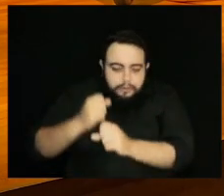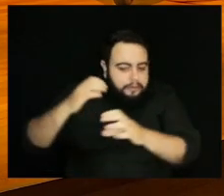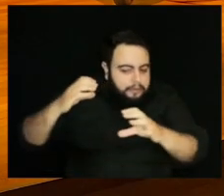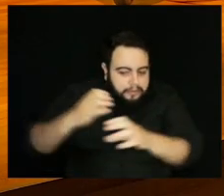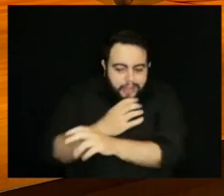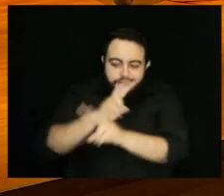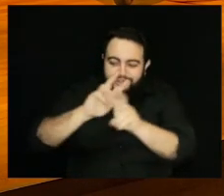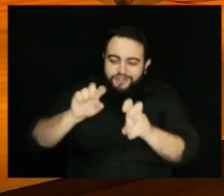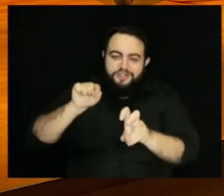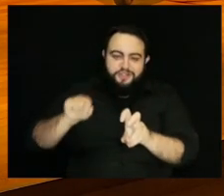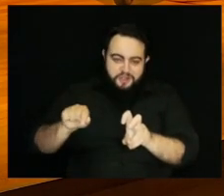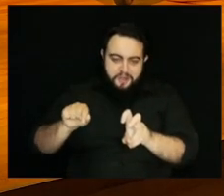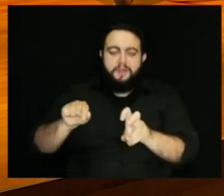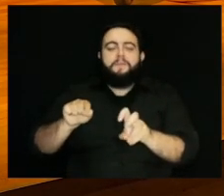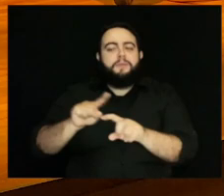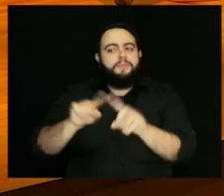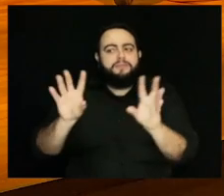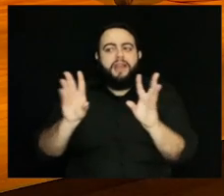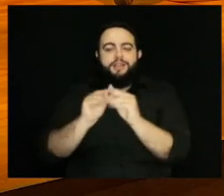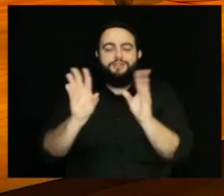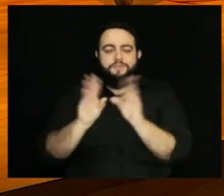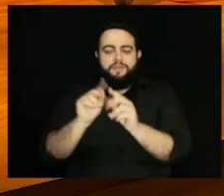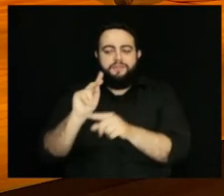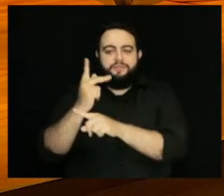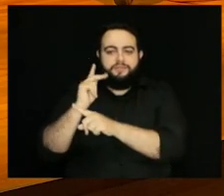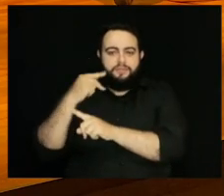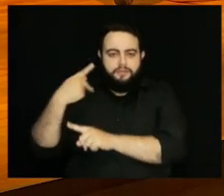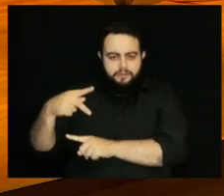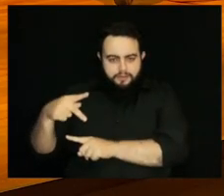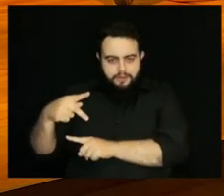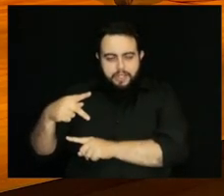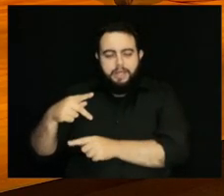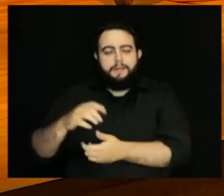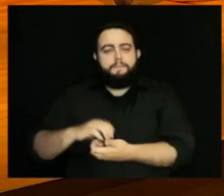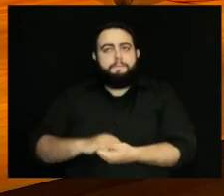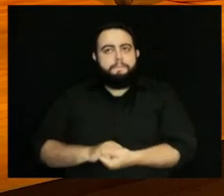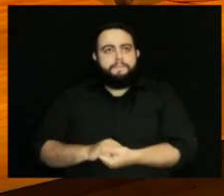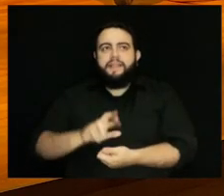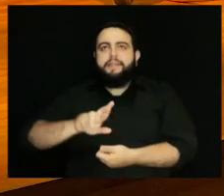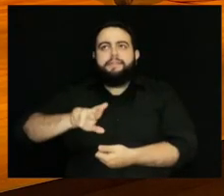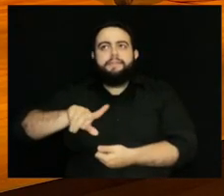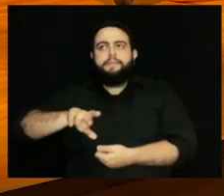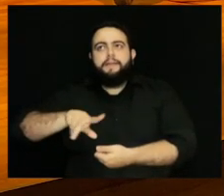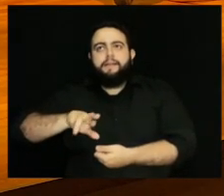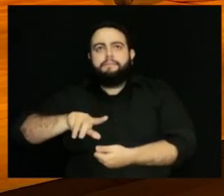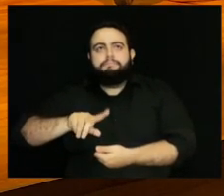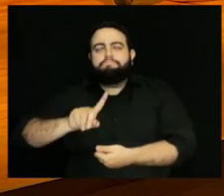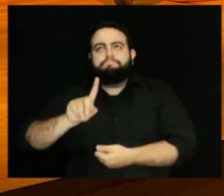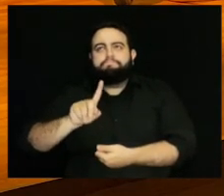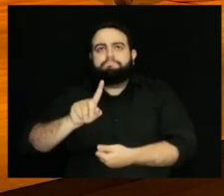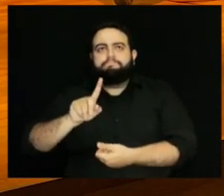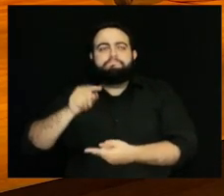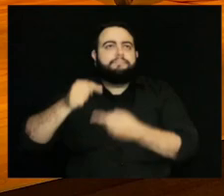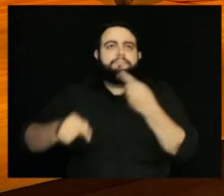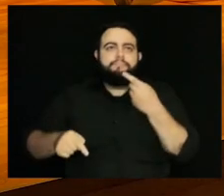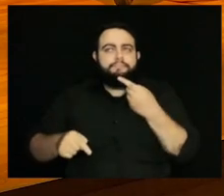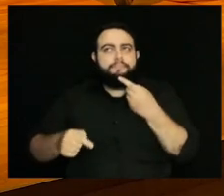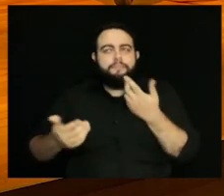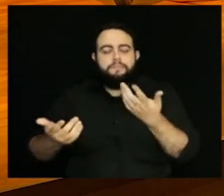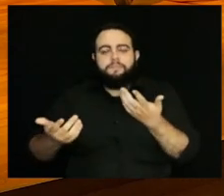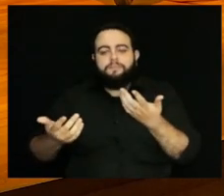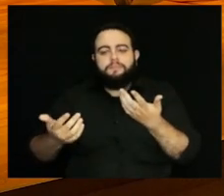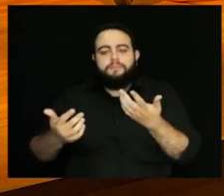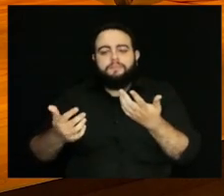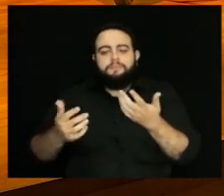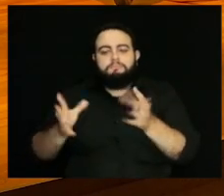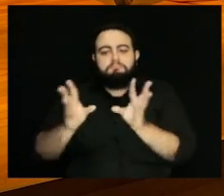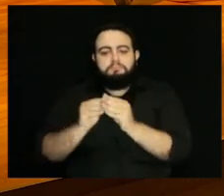Resumindo a história do Lupicínio, Lupicínio não era, não faz sentido né porque o Lupicínio era preto,